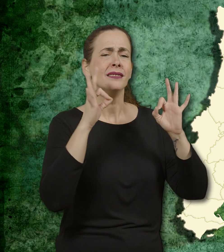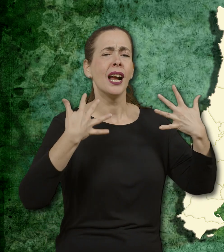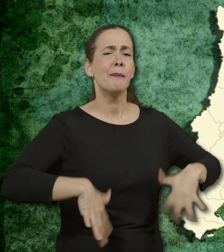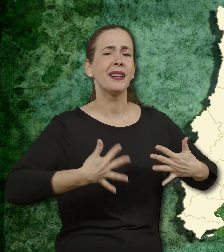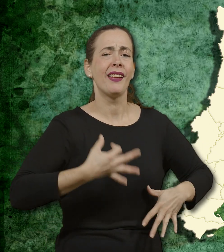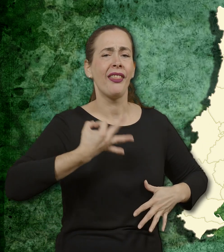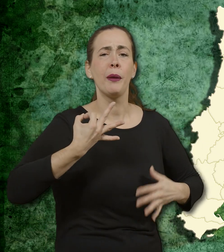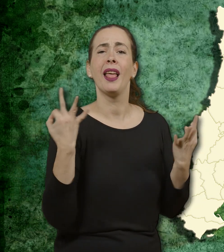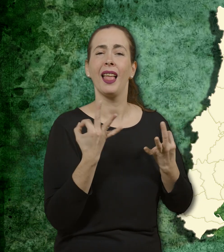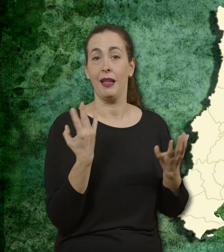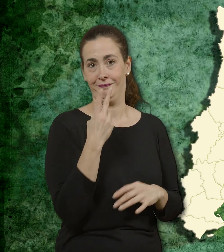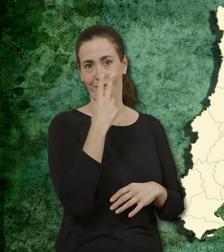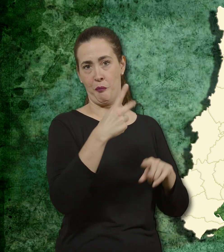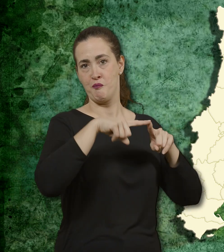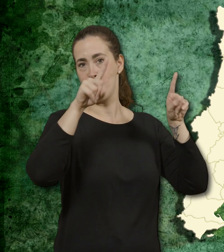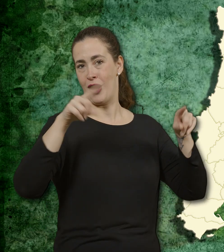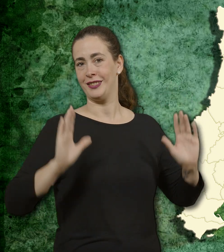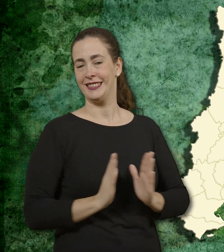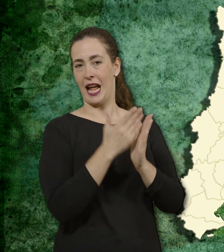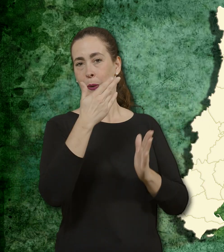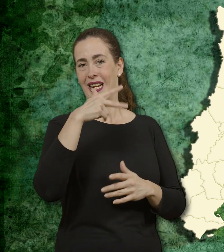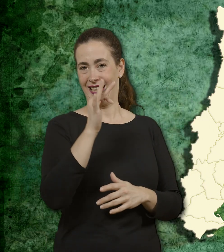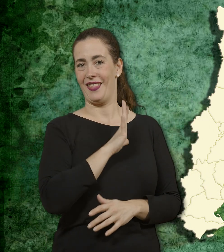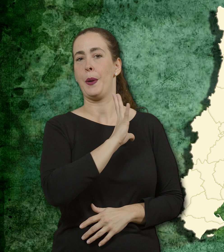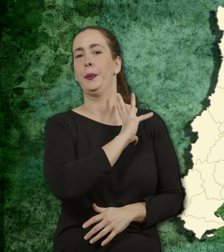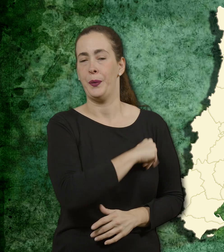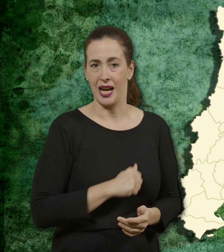Imprescindibles: Visitar el monestir de Sant Benet del Bages.